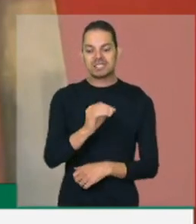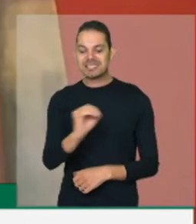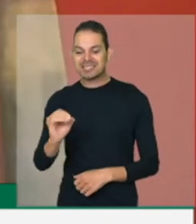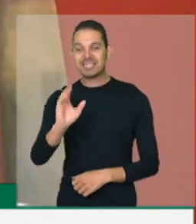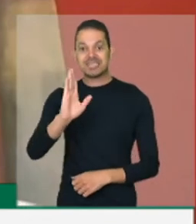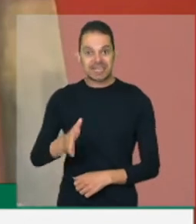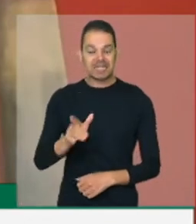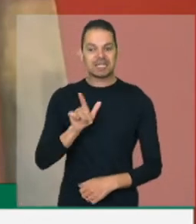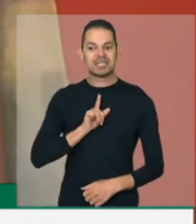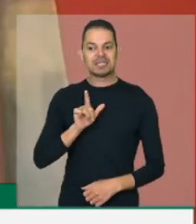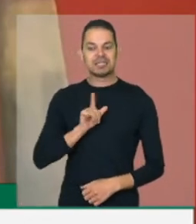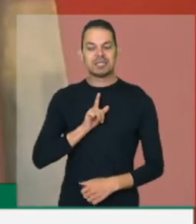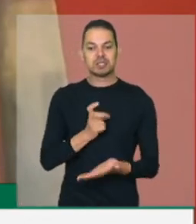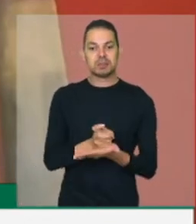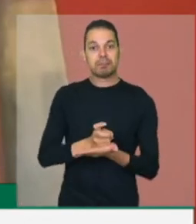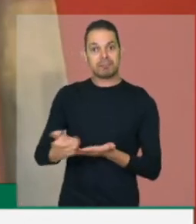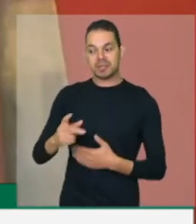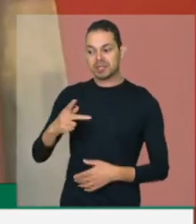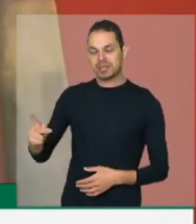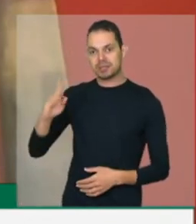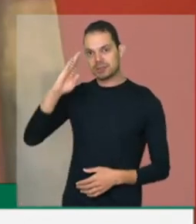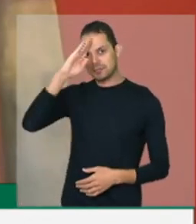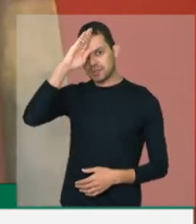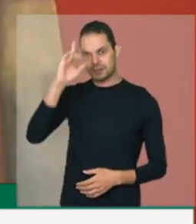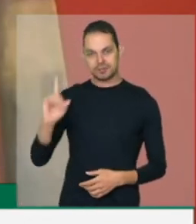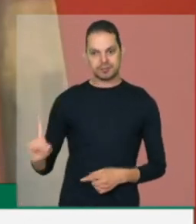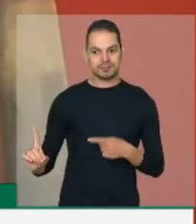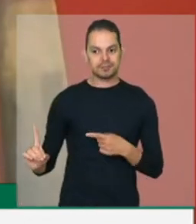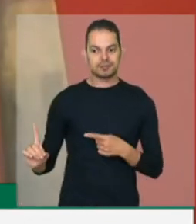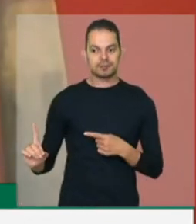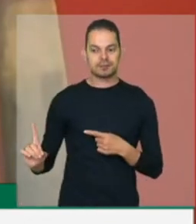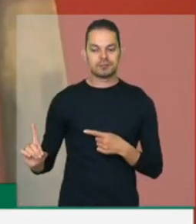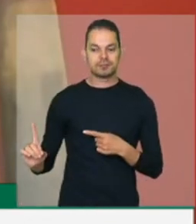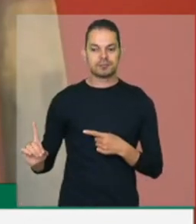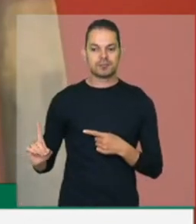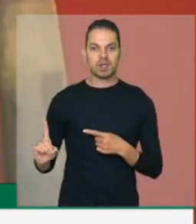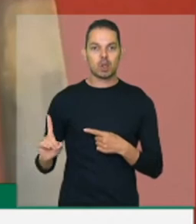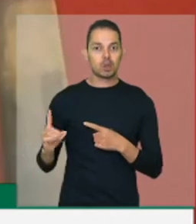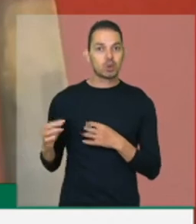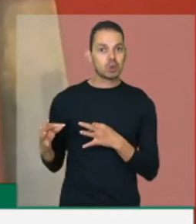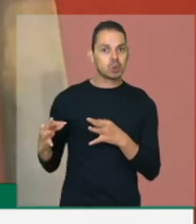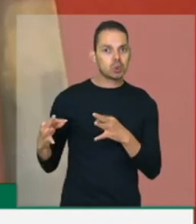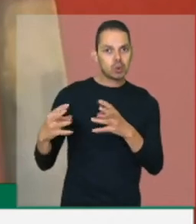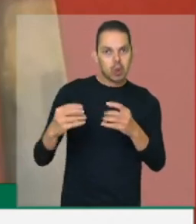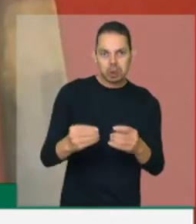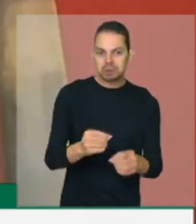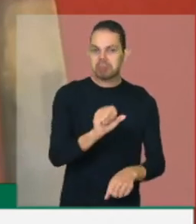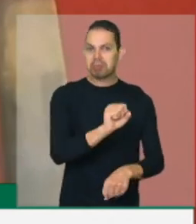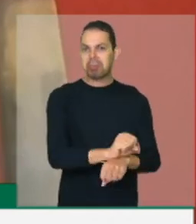DE 100 PEDIDOS DE IMPEACHMENT DO PRESIDENTE NENHUM DELE TRAMITA, ENTÃO HÁ, PRESIDENTE ARTHUR LIRA, UM